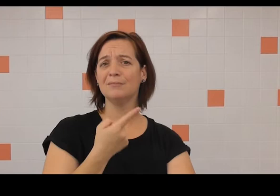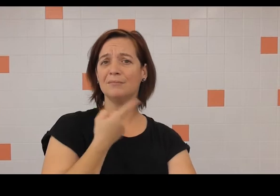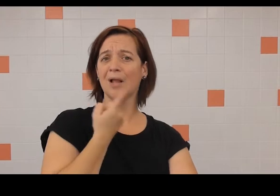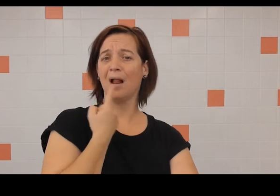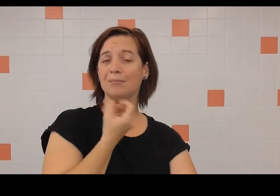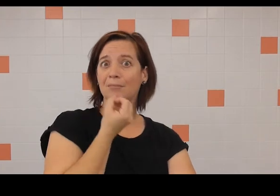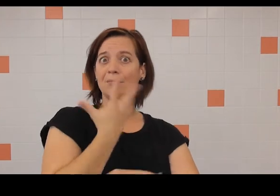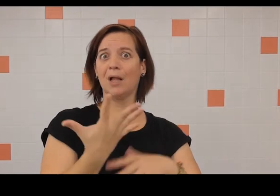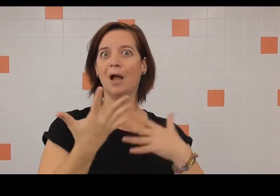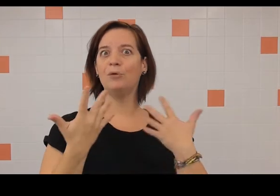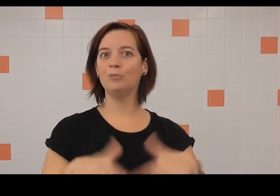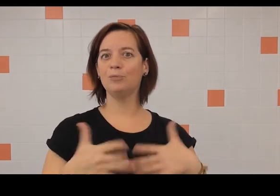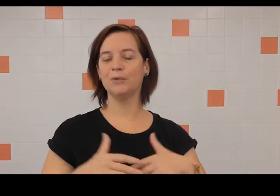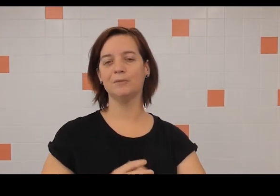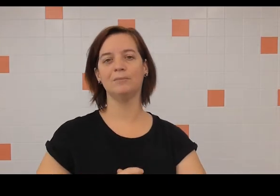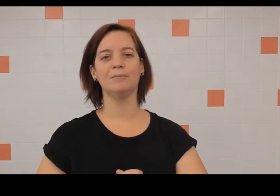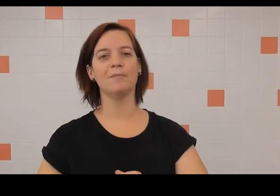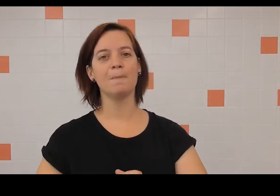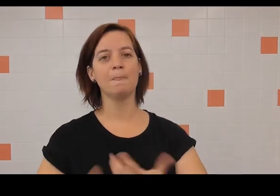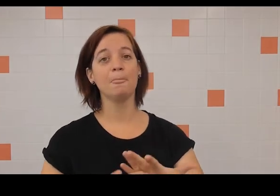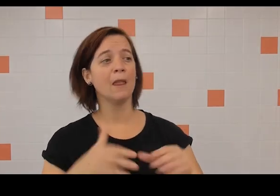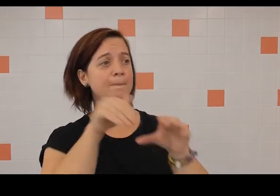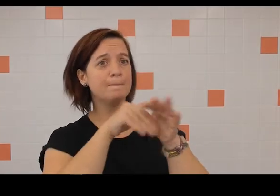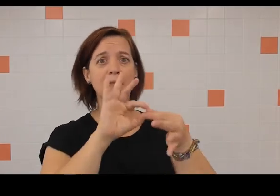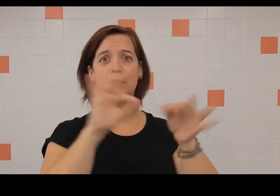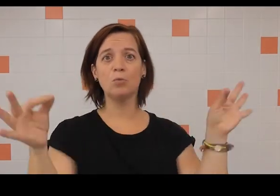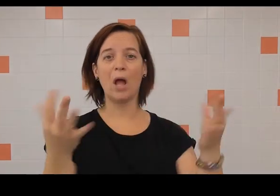"Celle qui parlait trop bien"